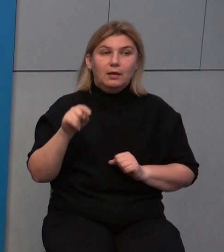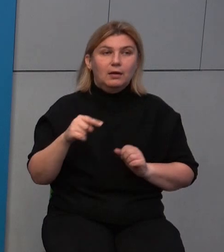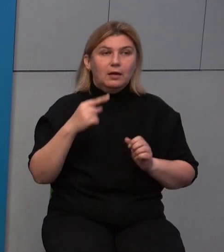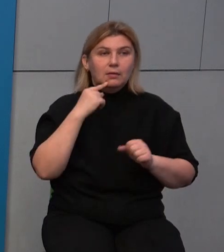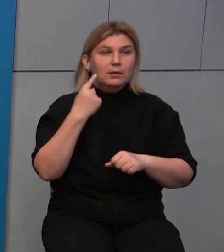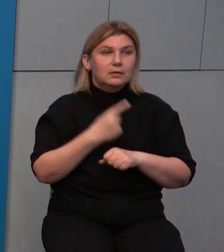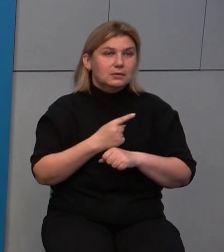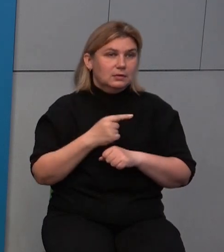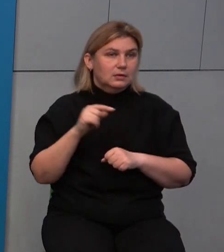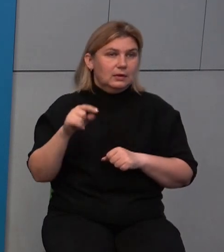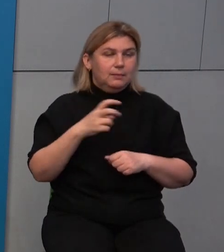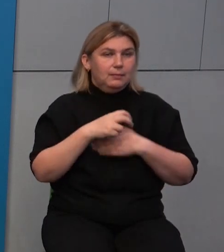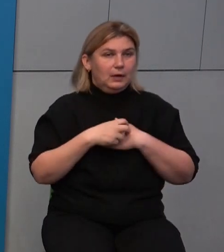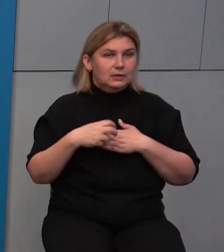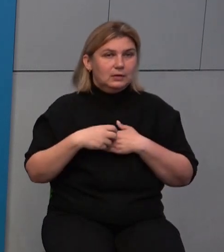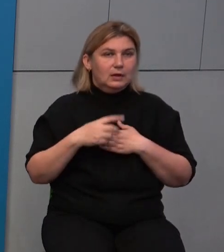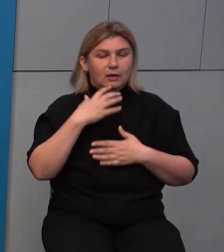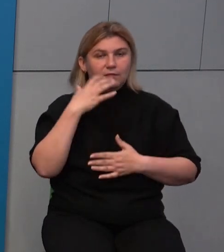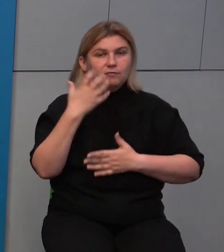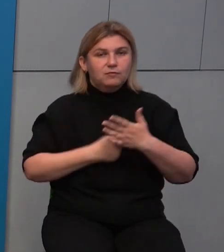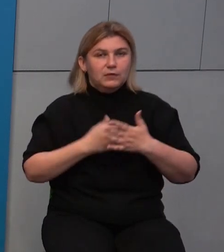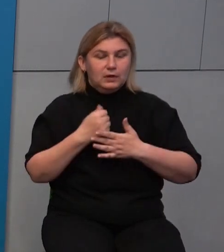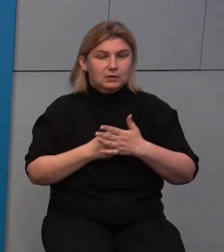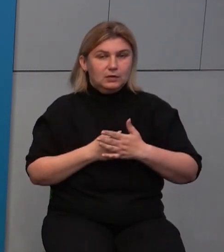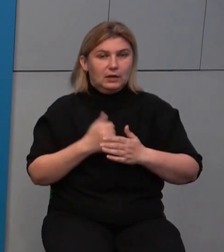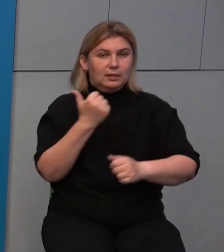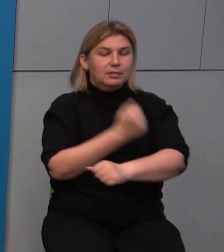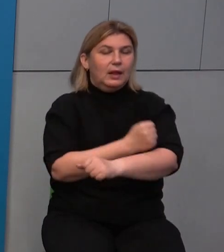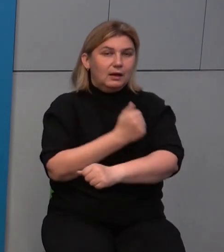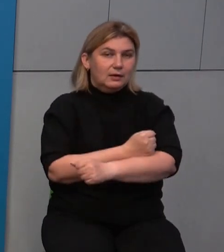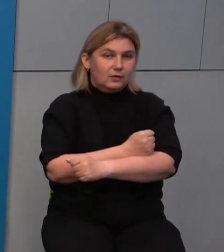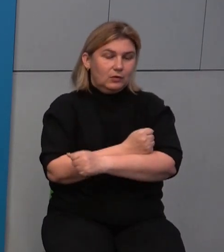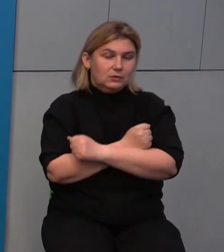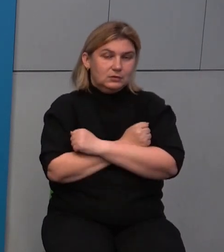te badania, po prostu wykorzystywano te narkotyki,